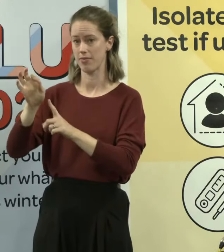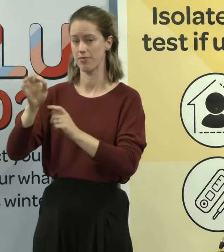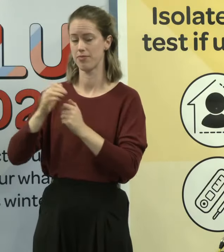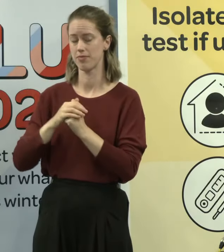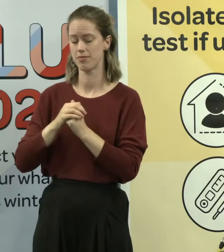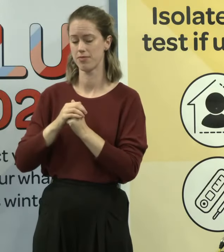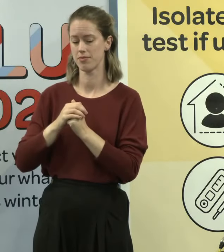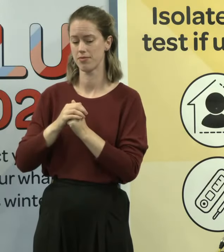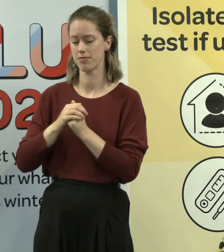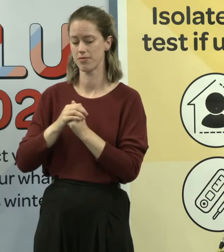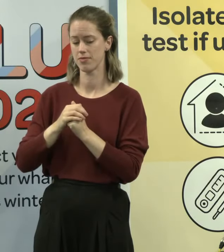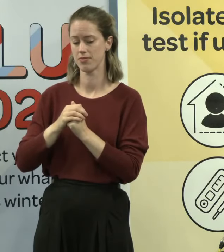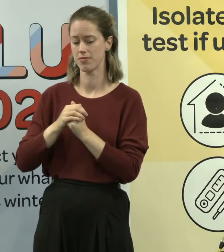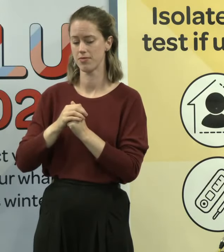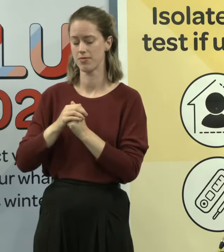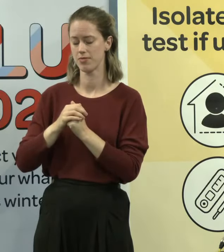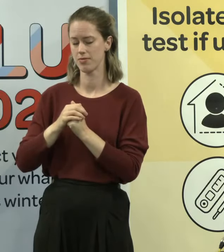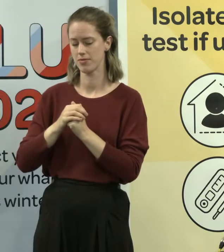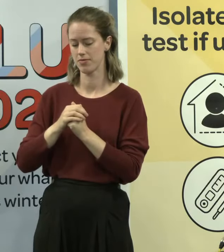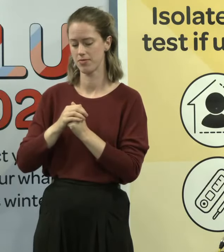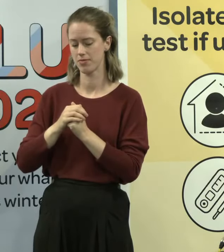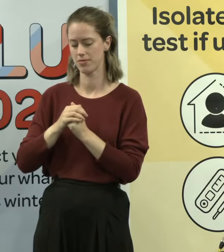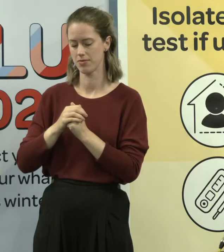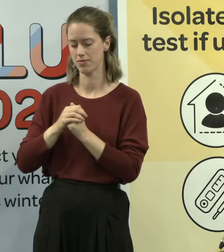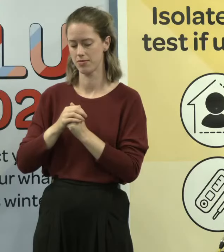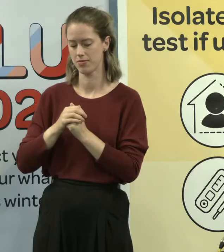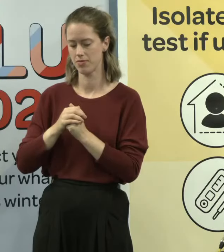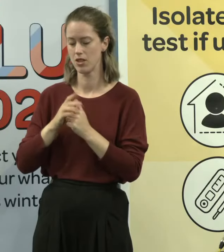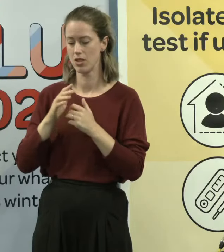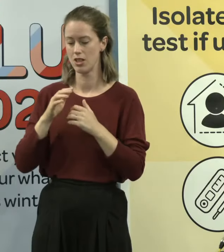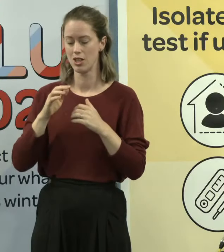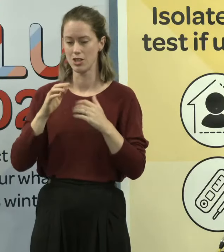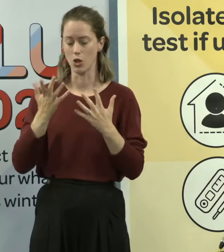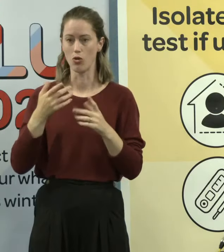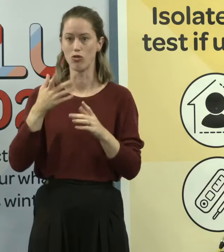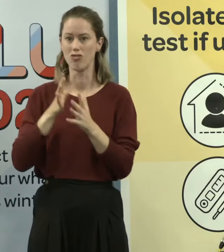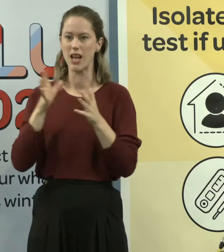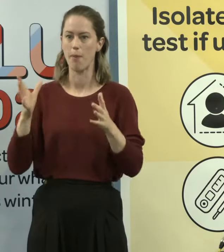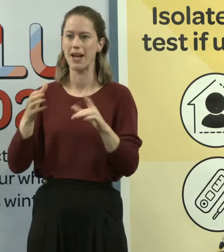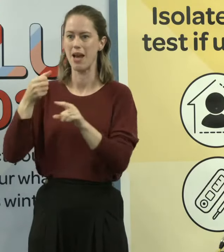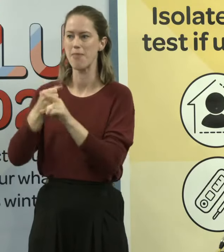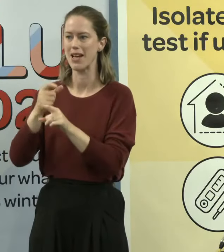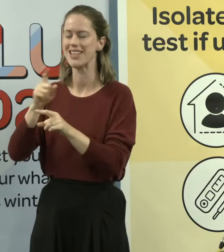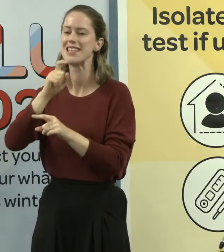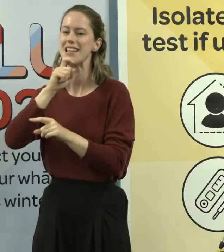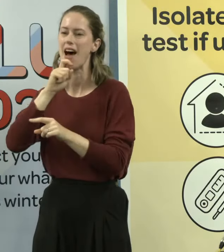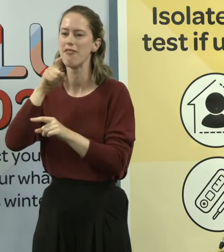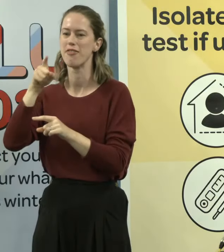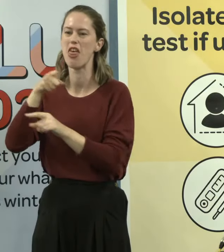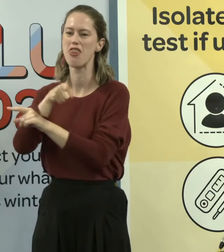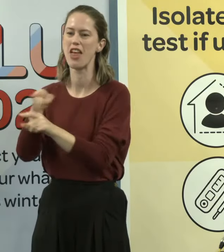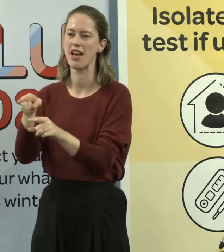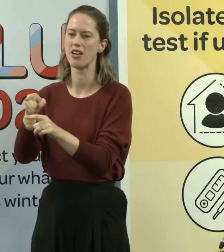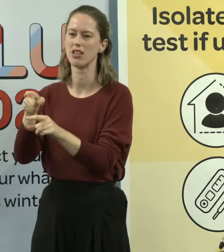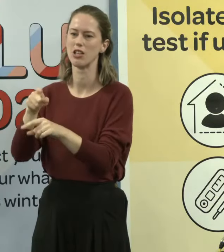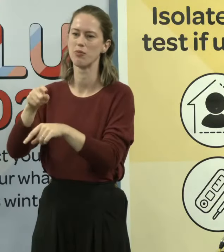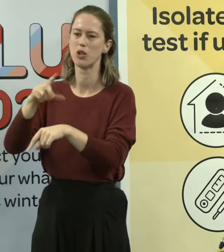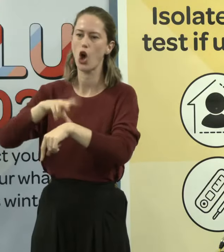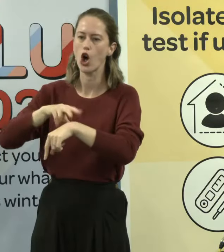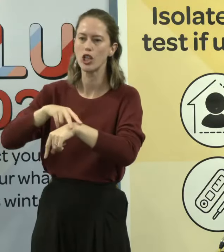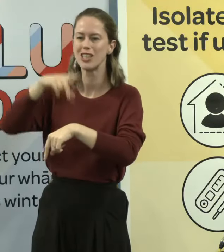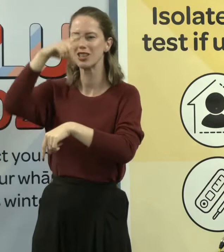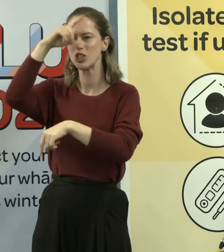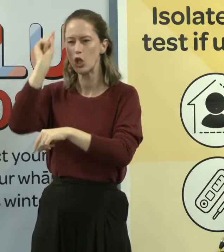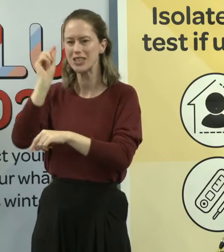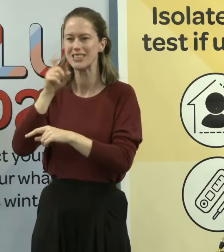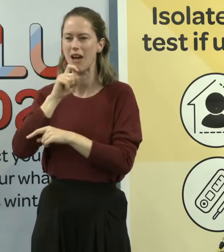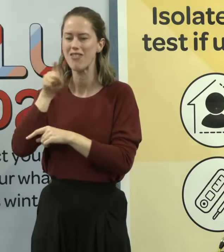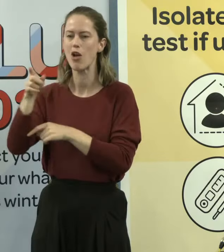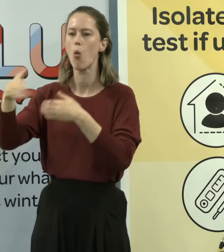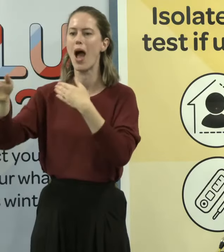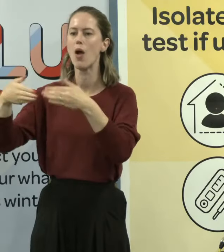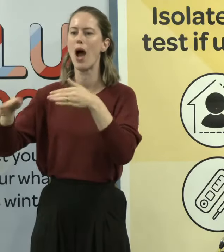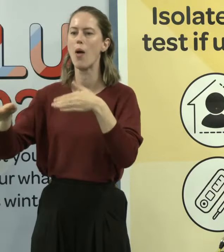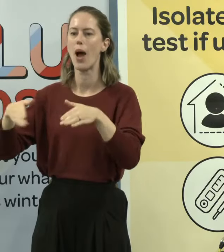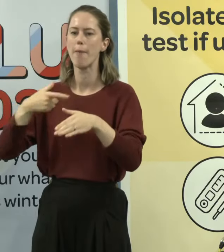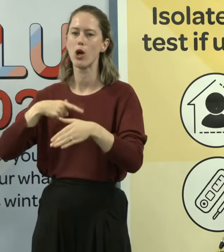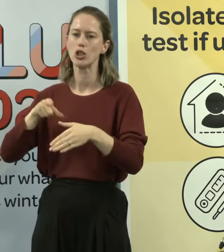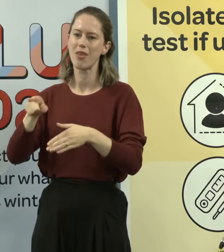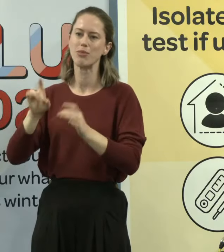Ae, kei te pai ake, kua tohu